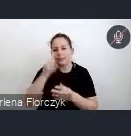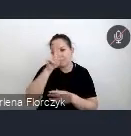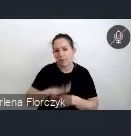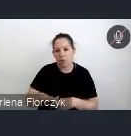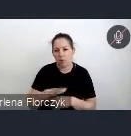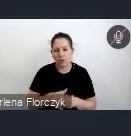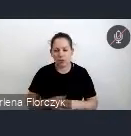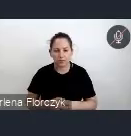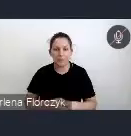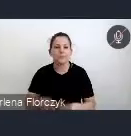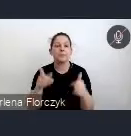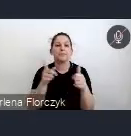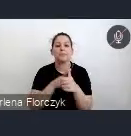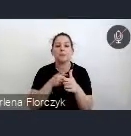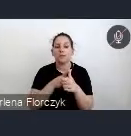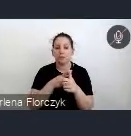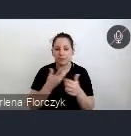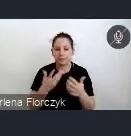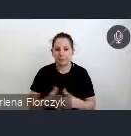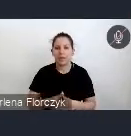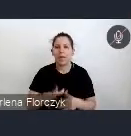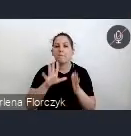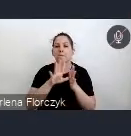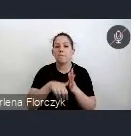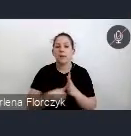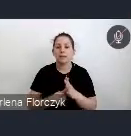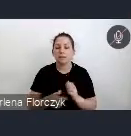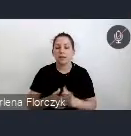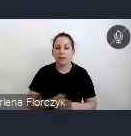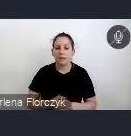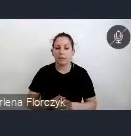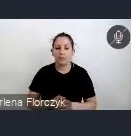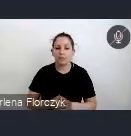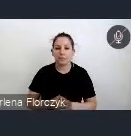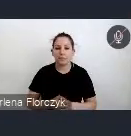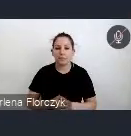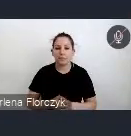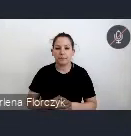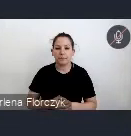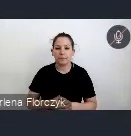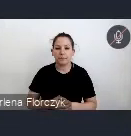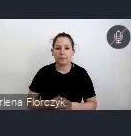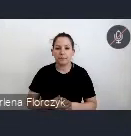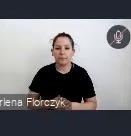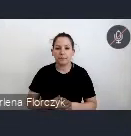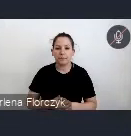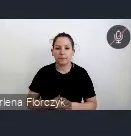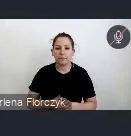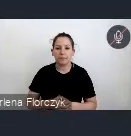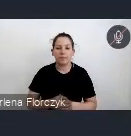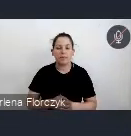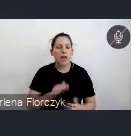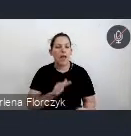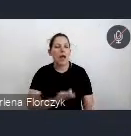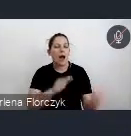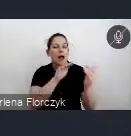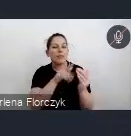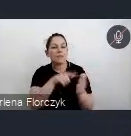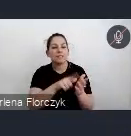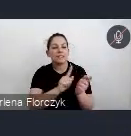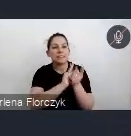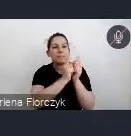Pierwsza z tych misji to adaptacja do zmian klimatu